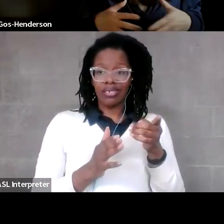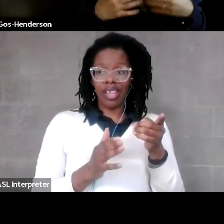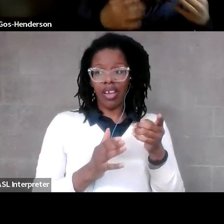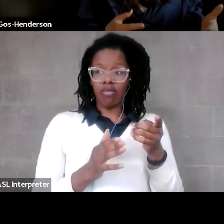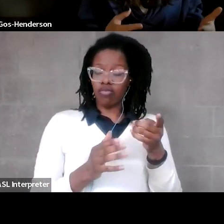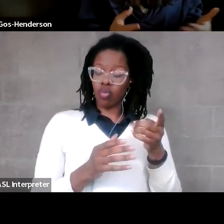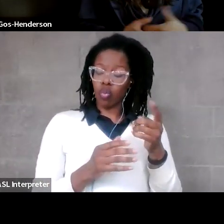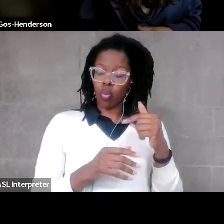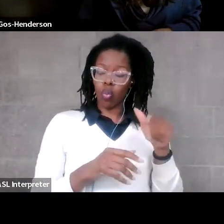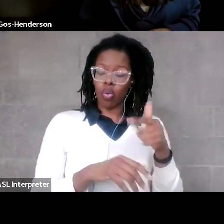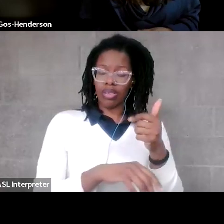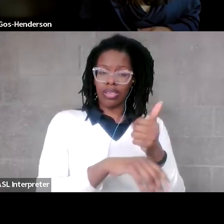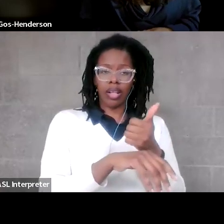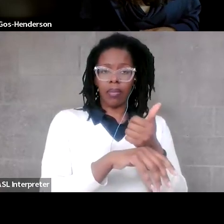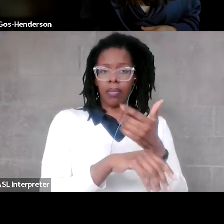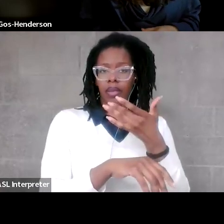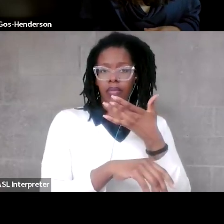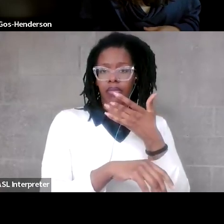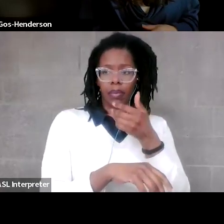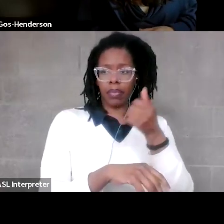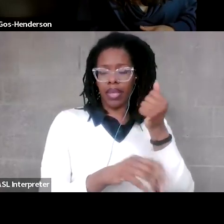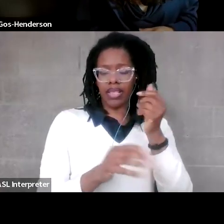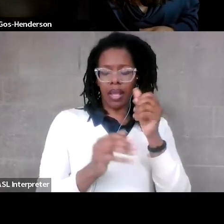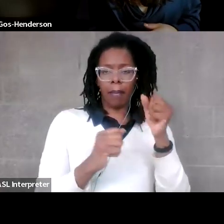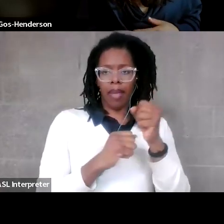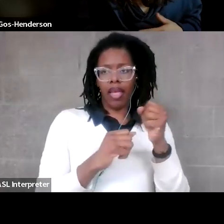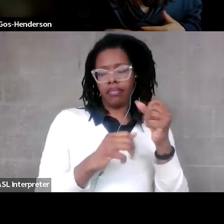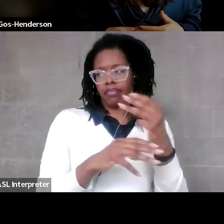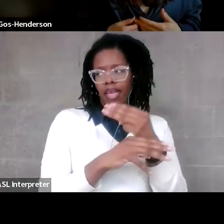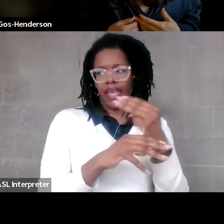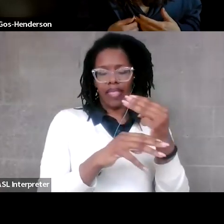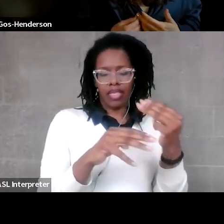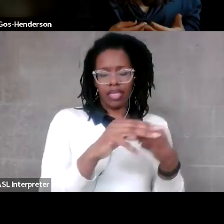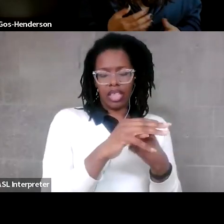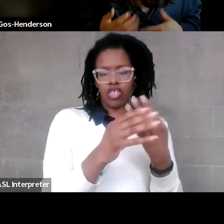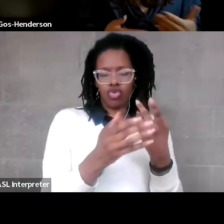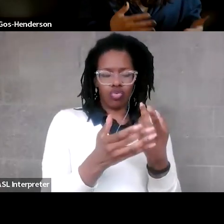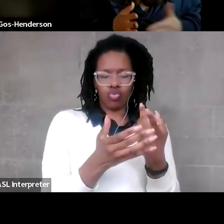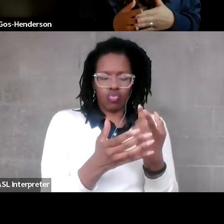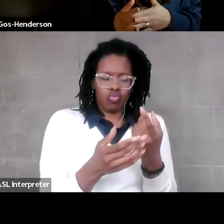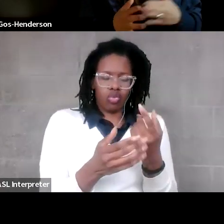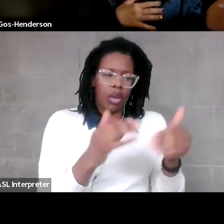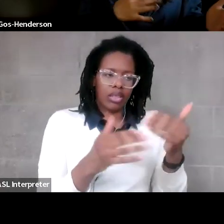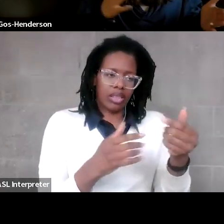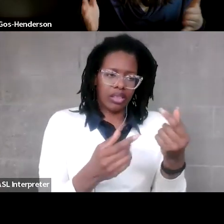con esa persona. Así que puede variar de oficina a oficina